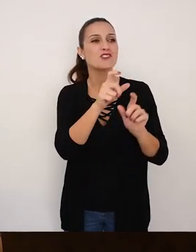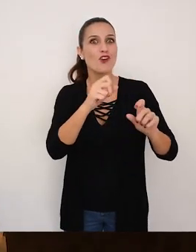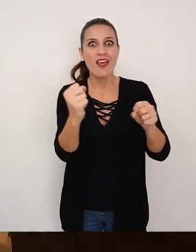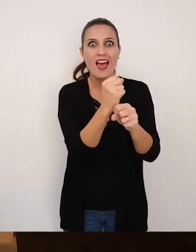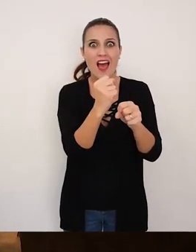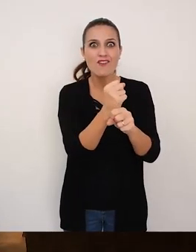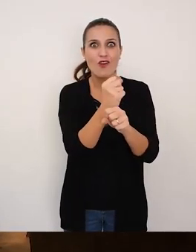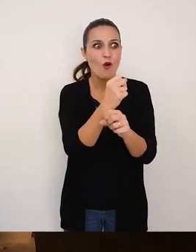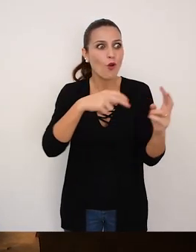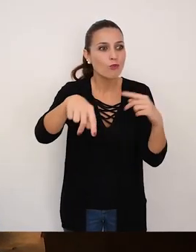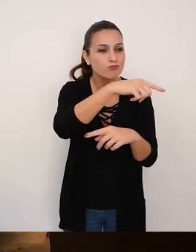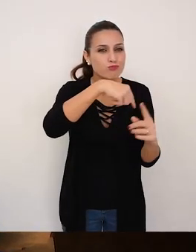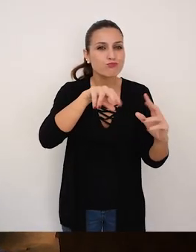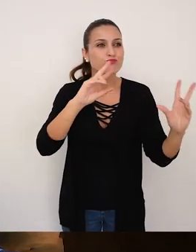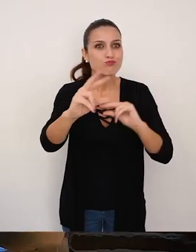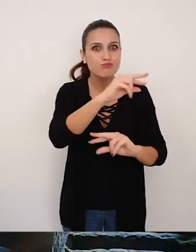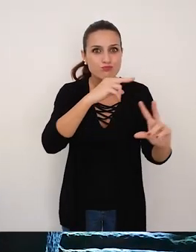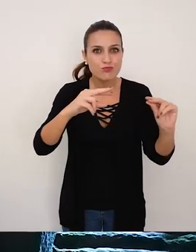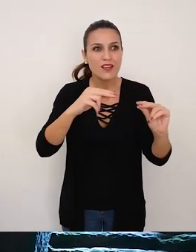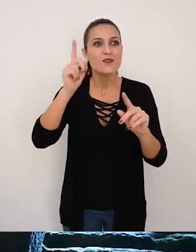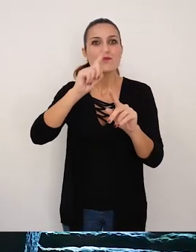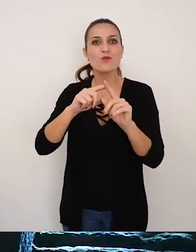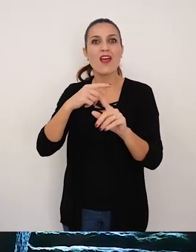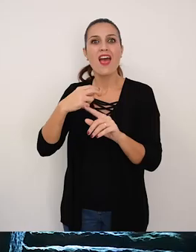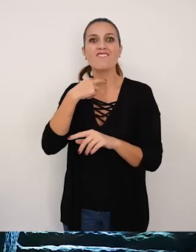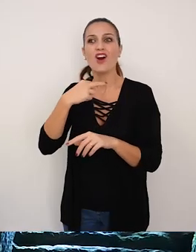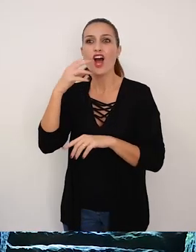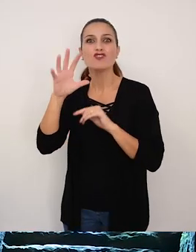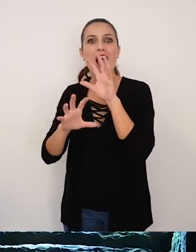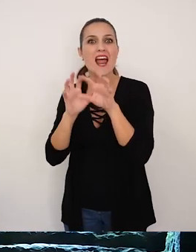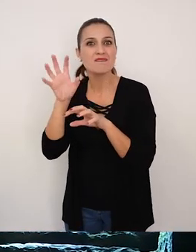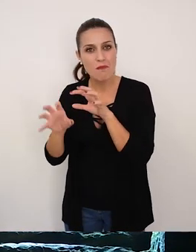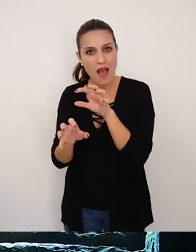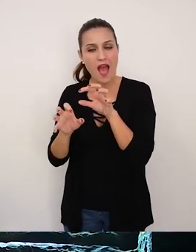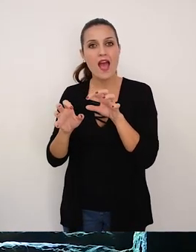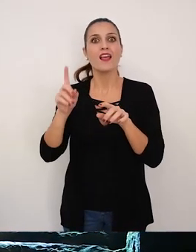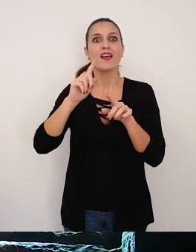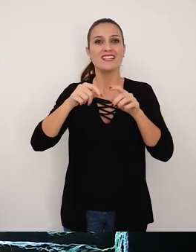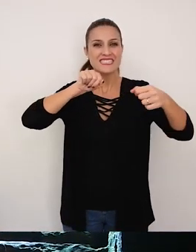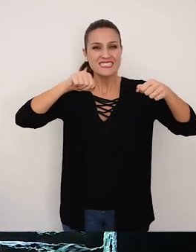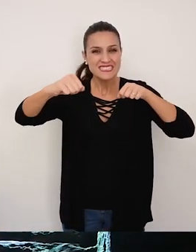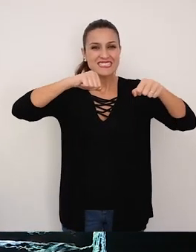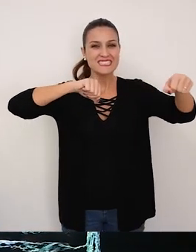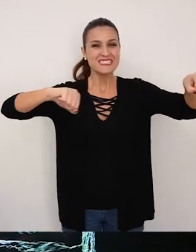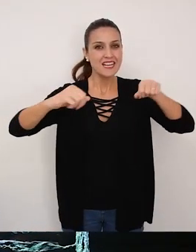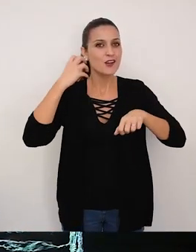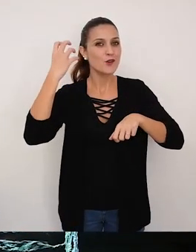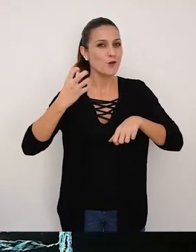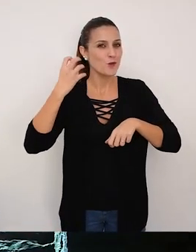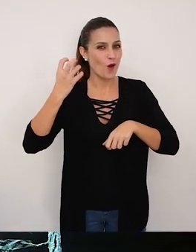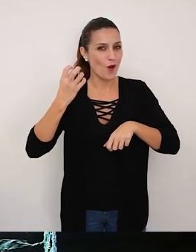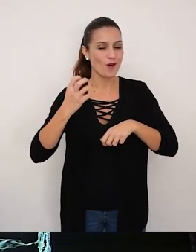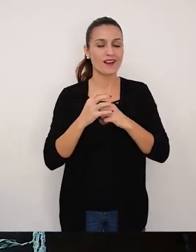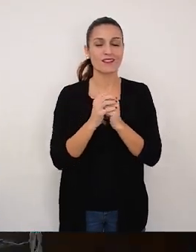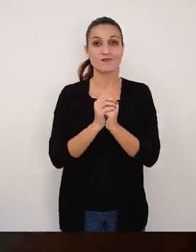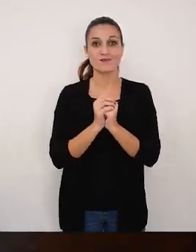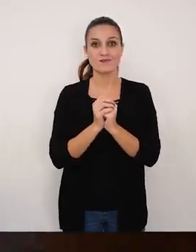trappitari, i nitriti degli animali e lo stridio della fatica dei torchi a lavoro.